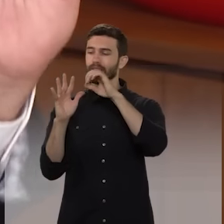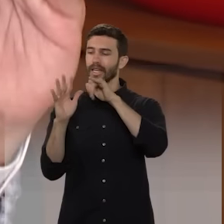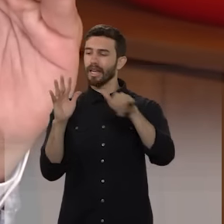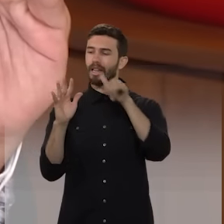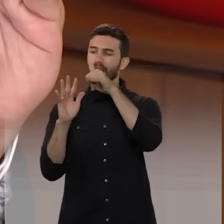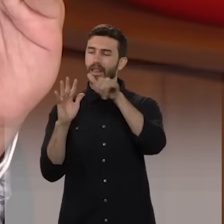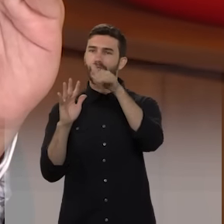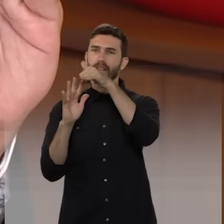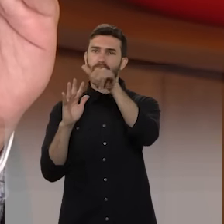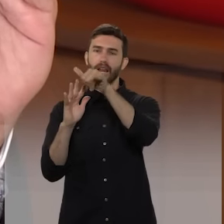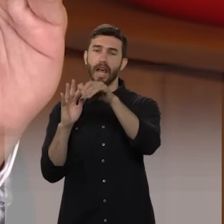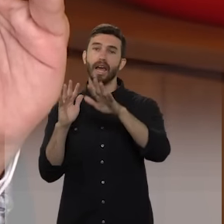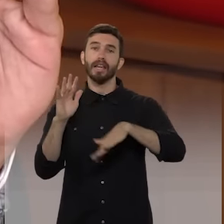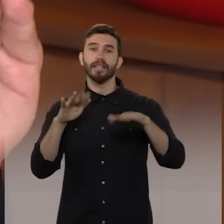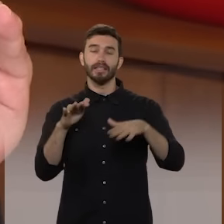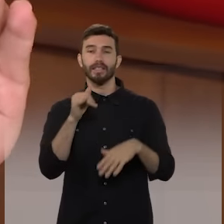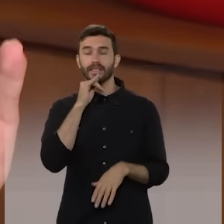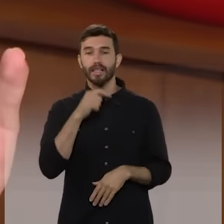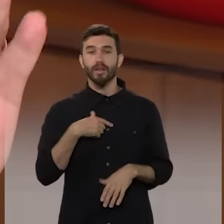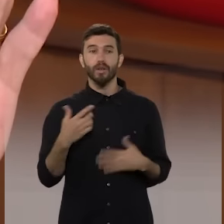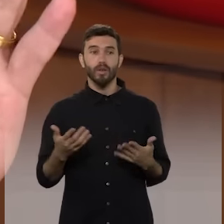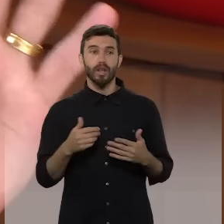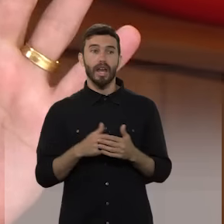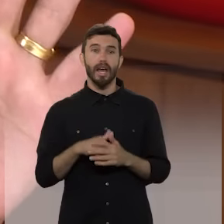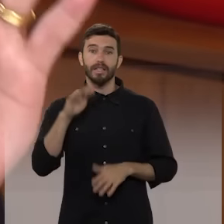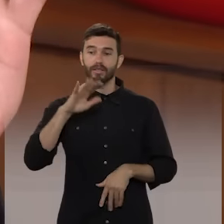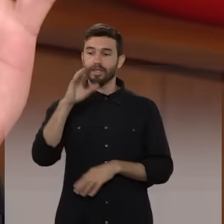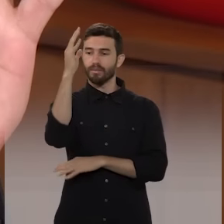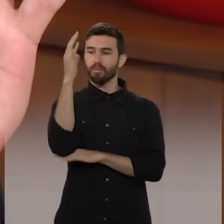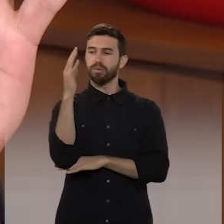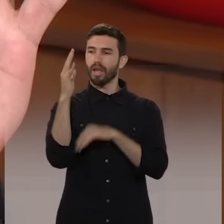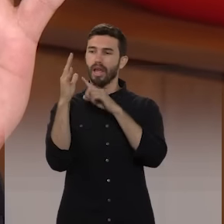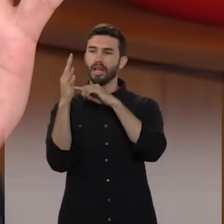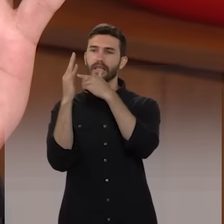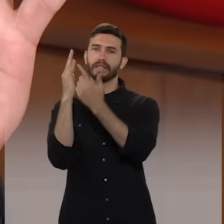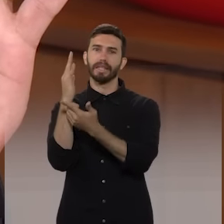só tem uma linha de transmissão ela tem dois, três, quatro, seis condutores. Então,